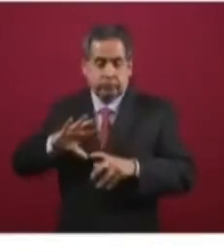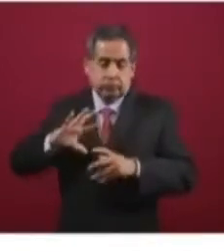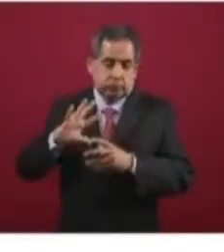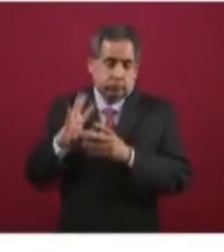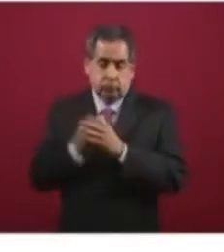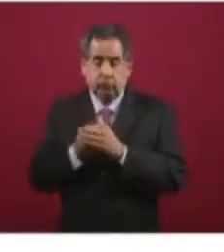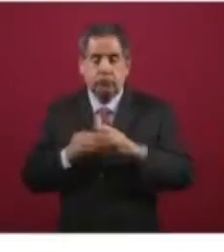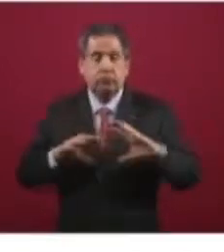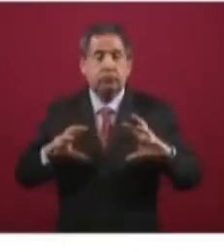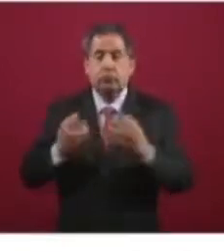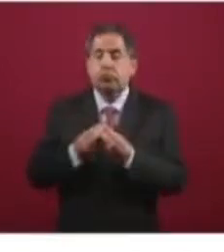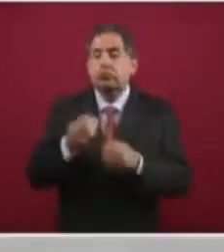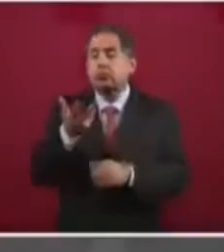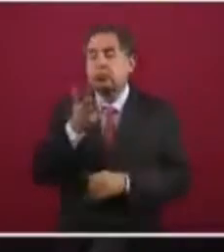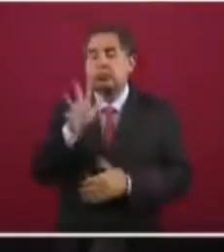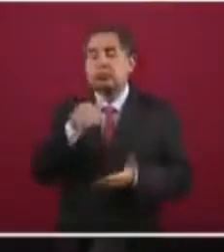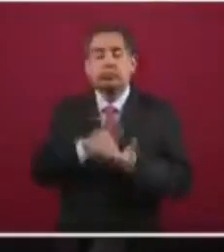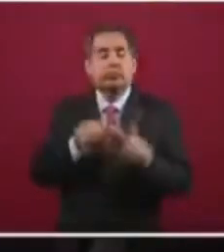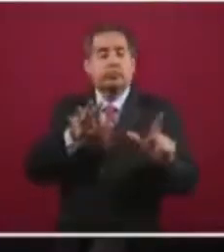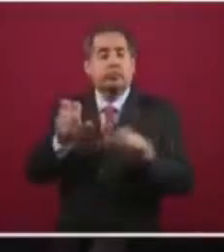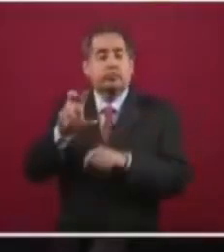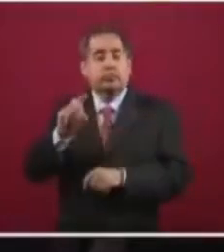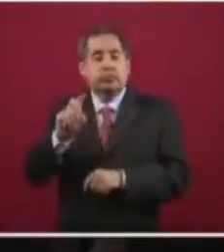de 10 mil 732 elementos.